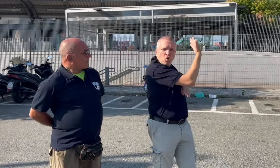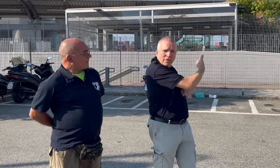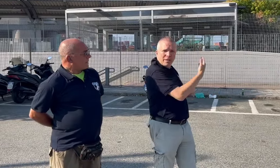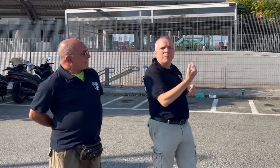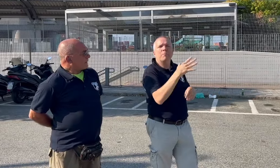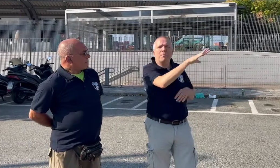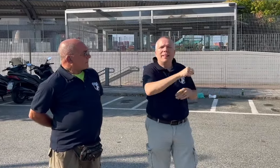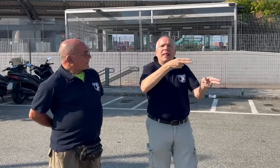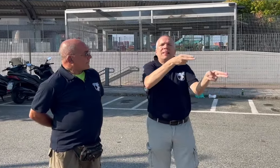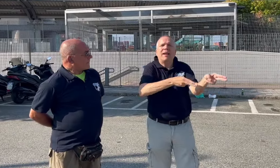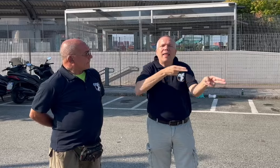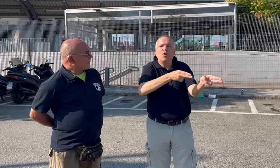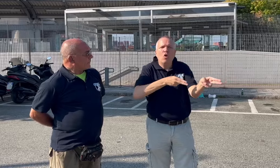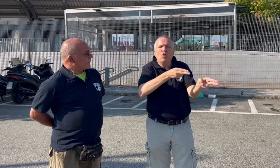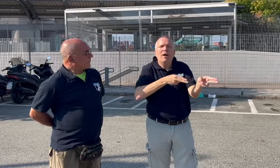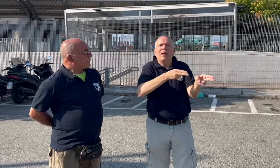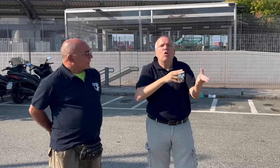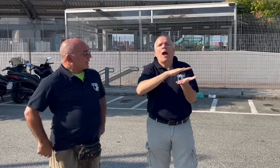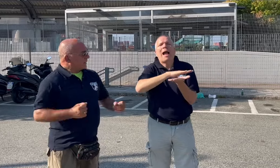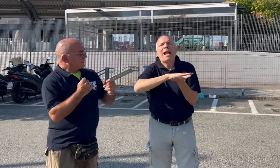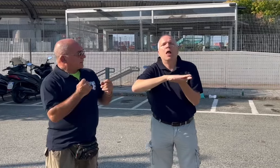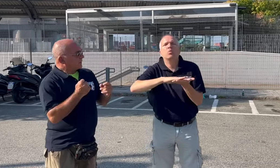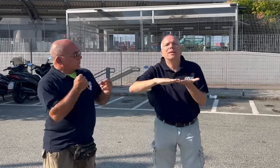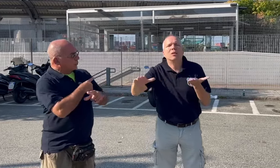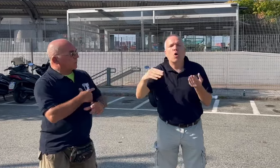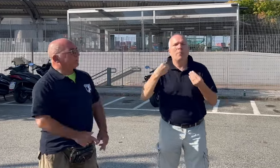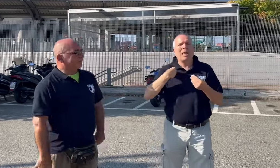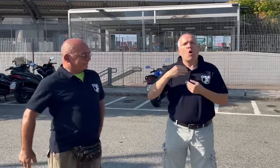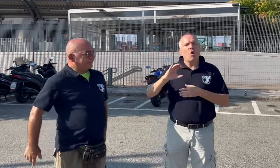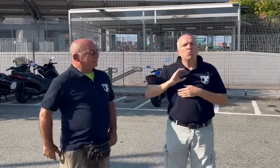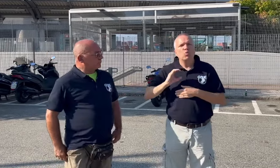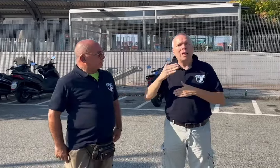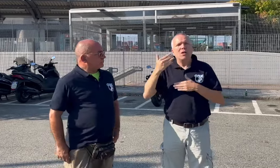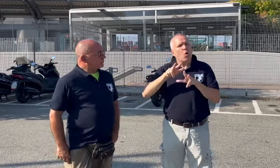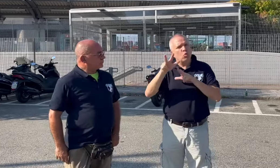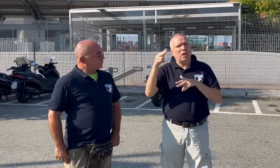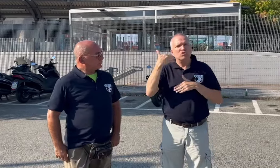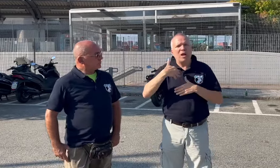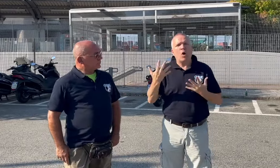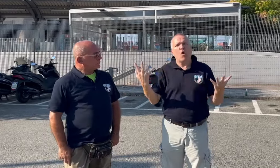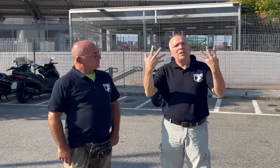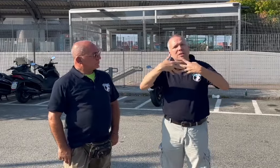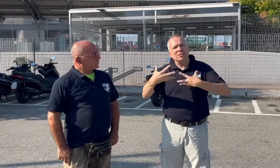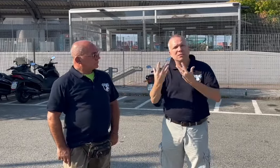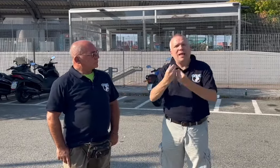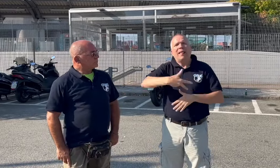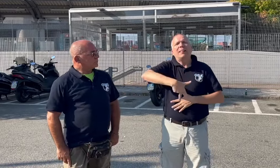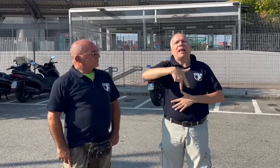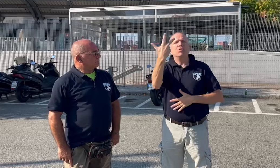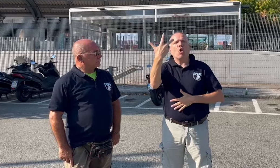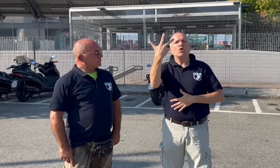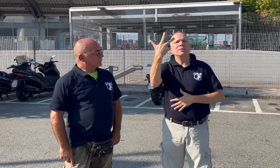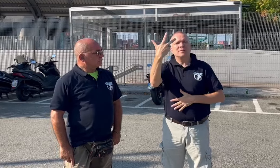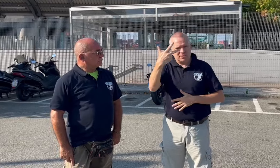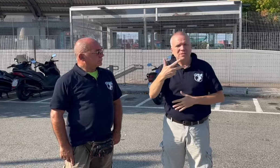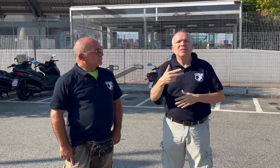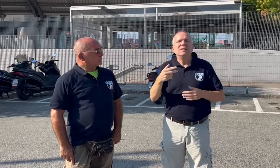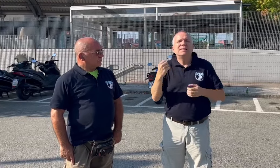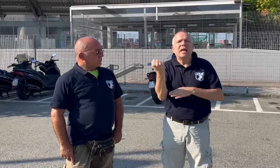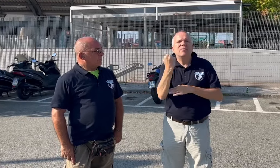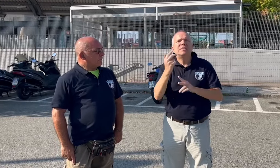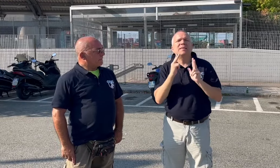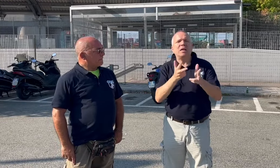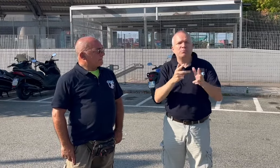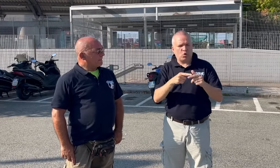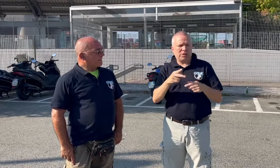prendere il treno gratuito, il comune di Genova per 3gg durante l'evento offre i servizi di trasporto tra cui